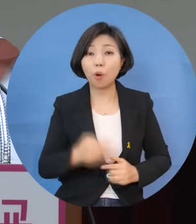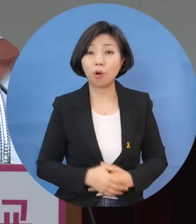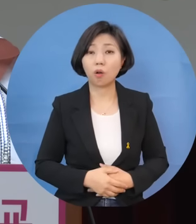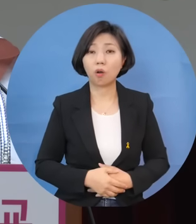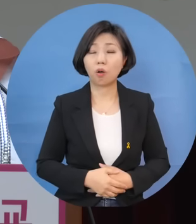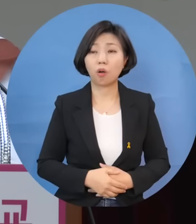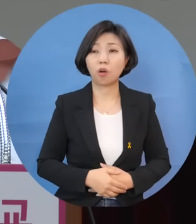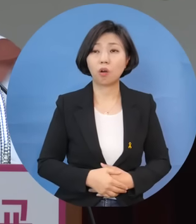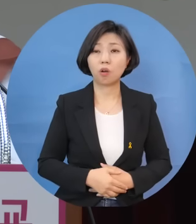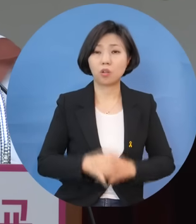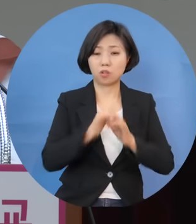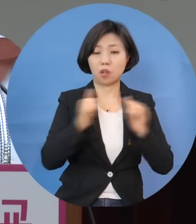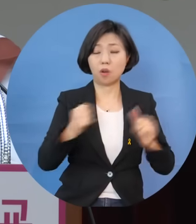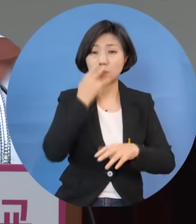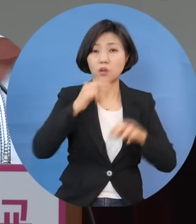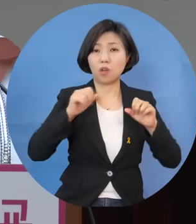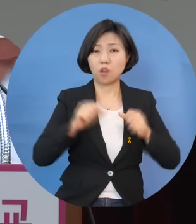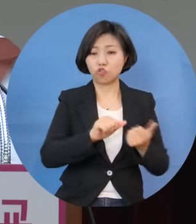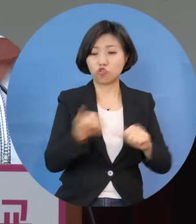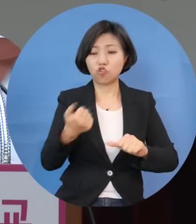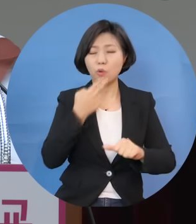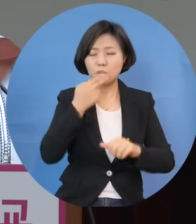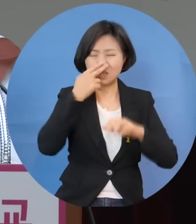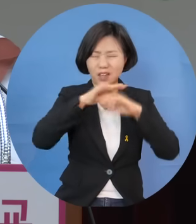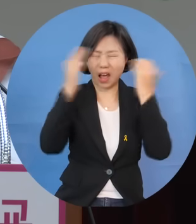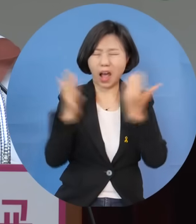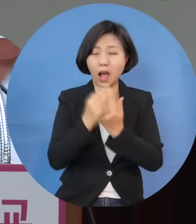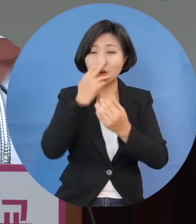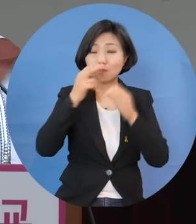아무도 안 죽으면 일이 더 복잡해질까요, 일이 더 수월해질까요?